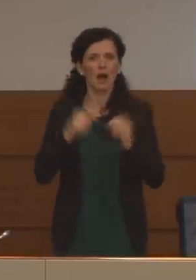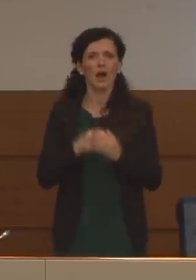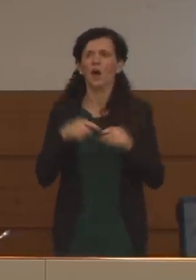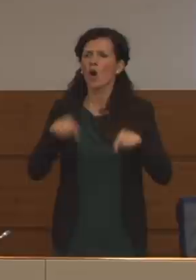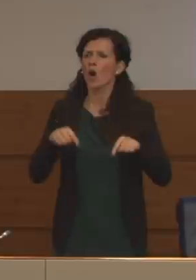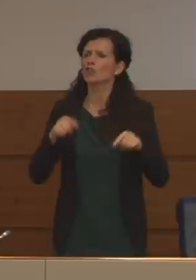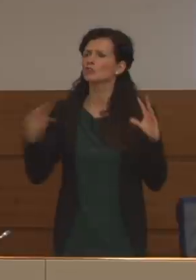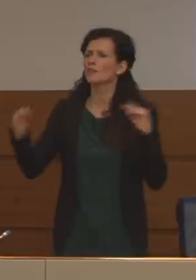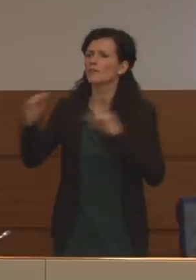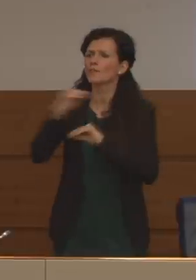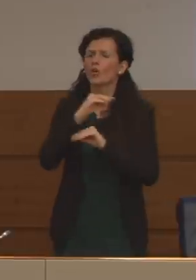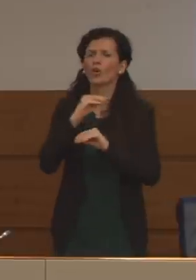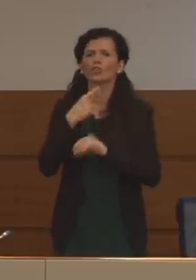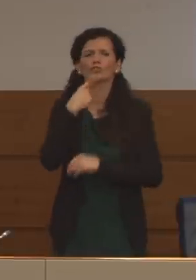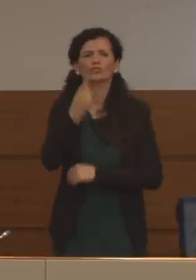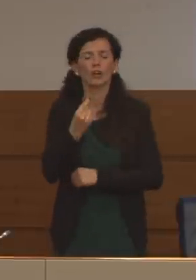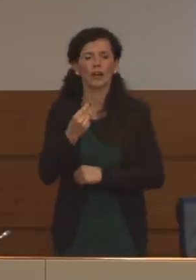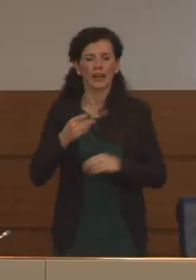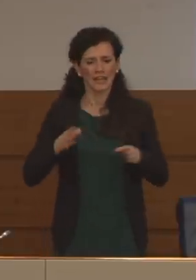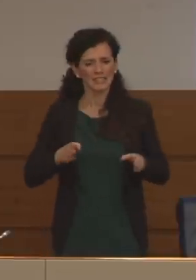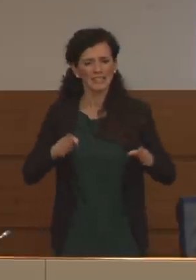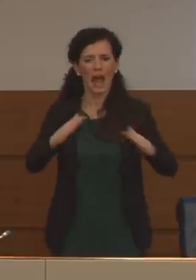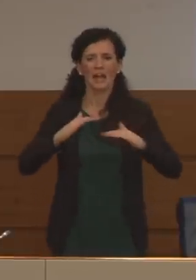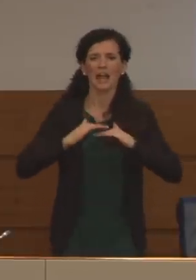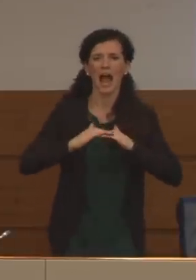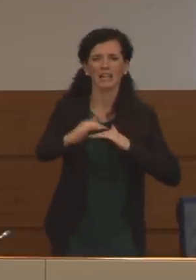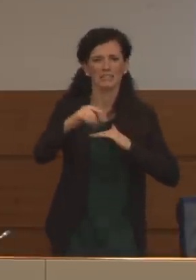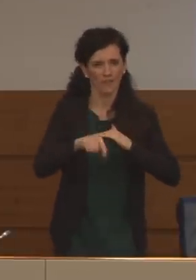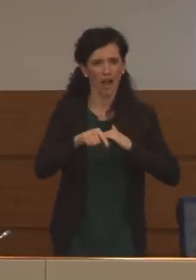permanenza del virus sull'asfalto e cose del genere,